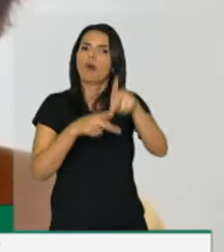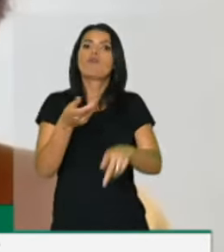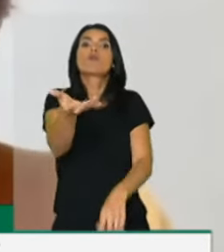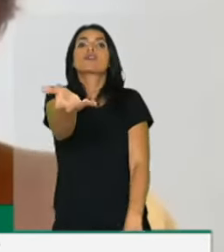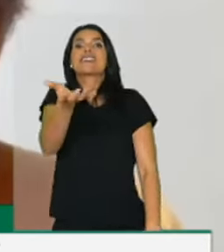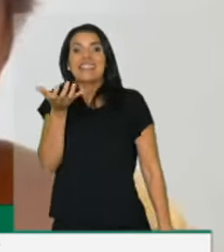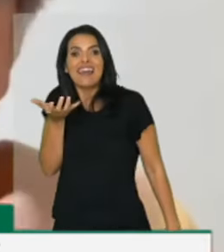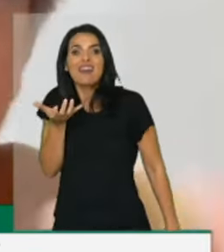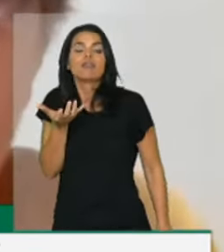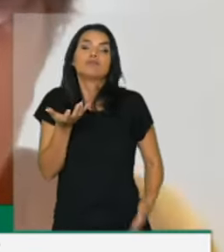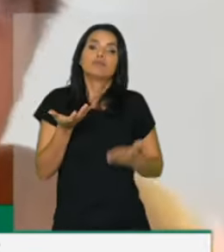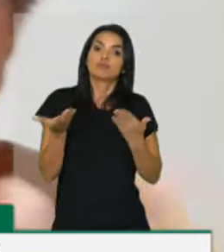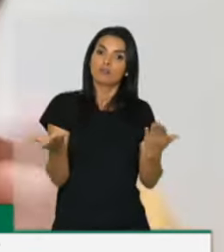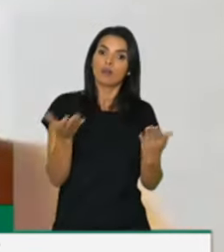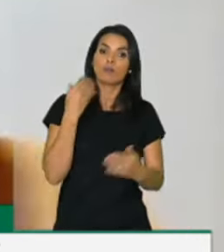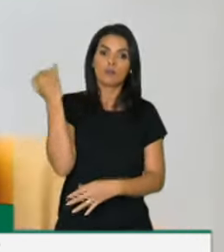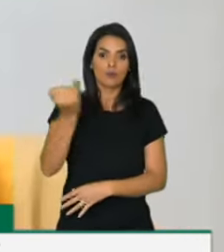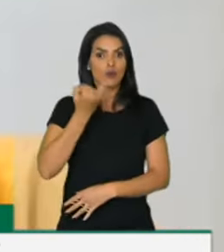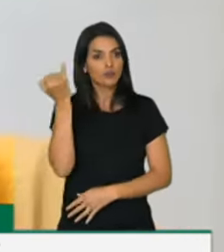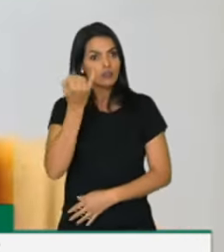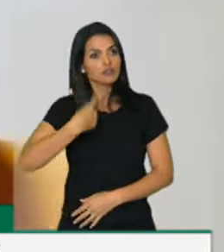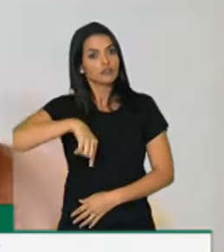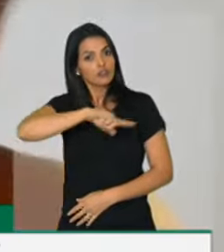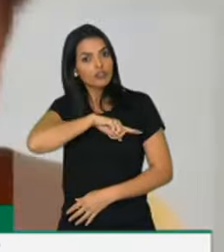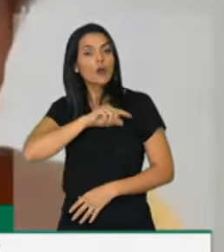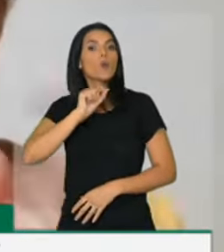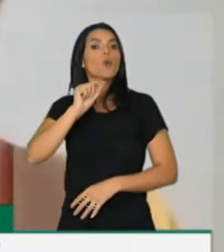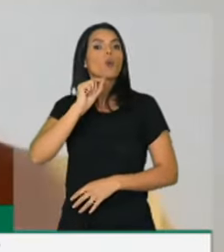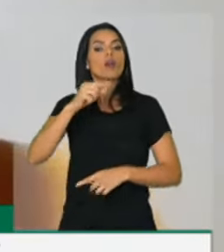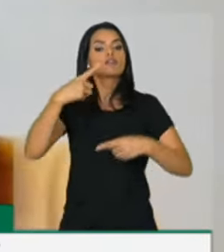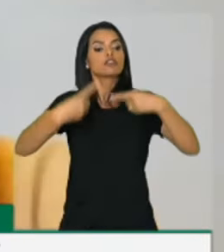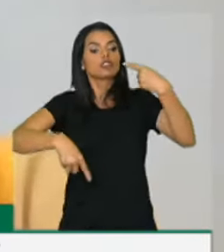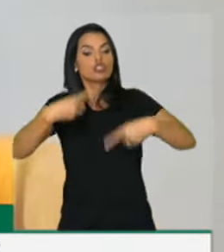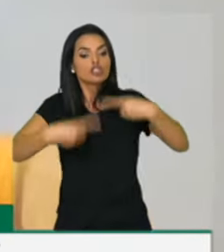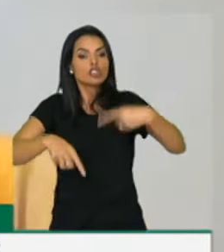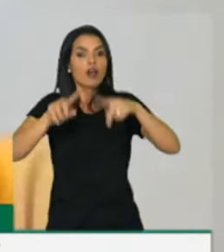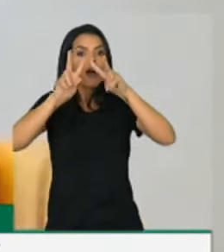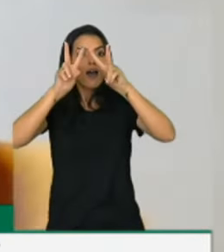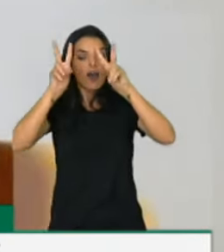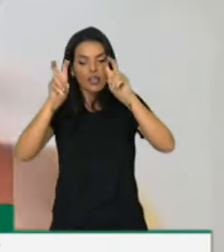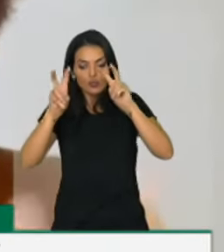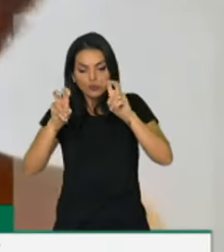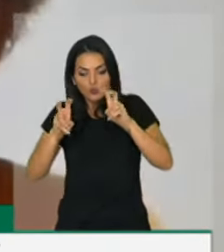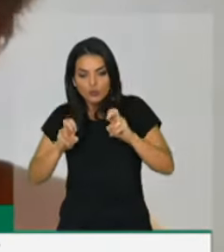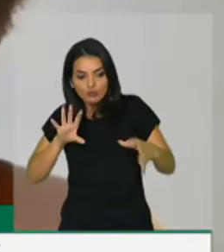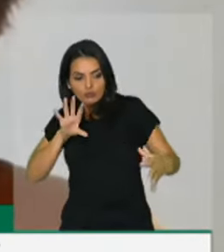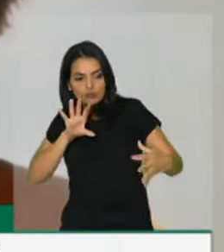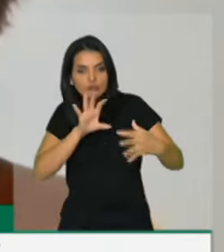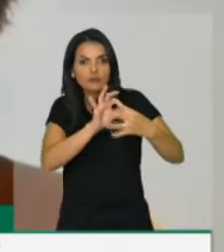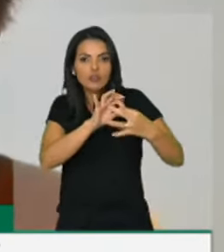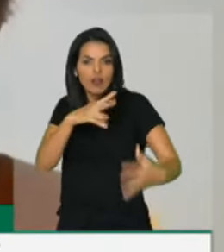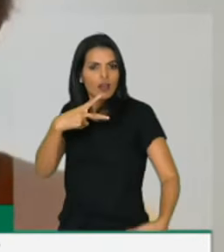NÓS ESTEJAMOS DISCUTINDO ASSUNTOS RELACIONADOS AO COMBATE É PANDEMIA. MAS, TEMOS QUE TER CUIDADO, PARA QUE REALMENTE AS NOSSAS AÇÕES REPRESENTEM MAIOR